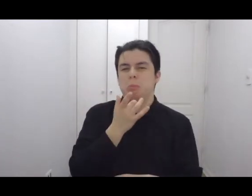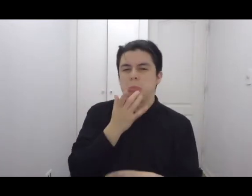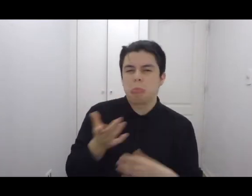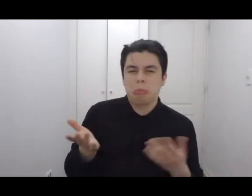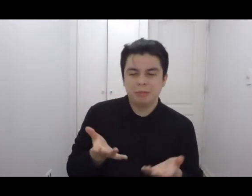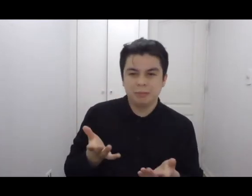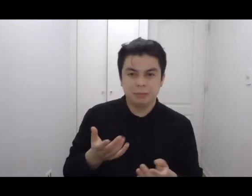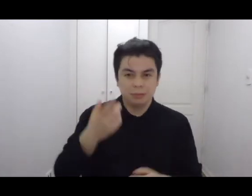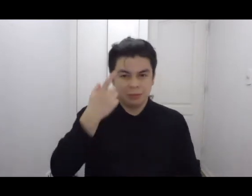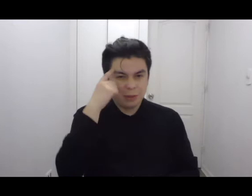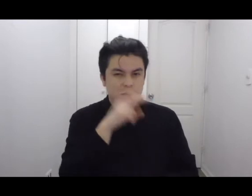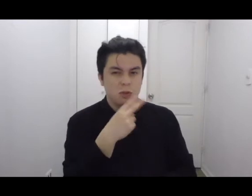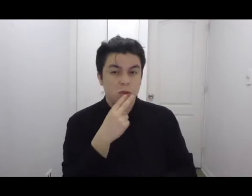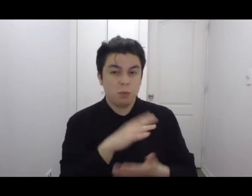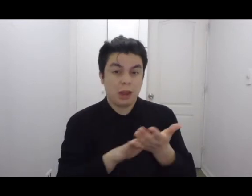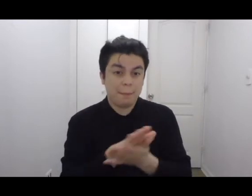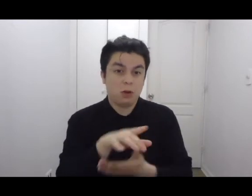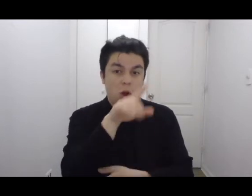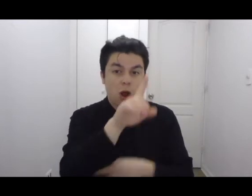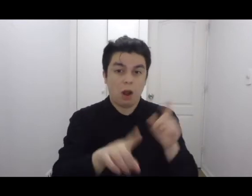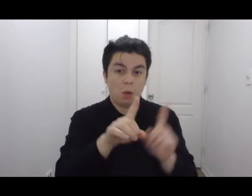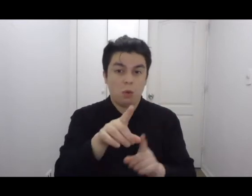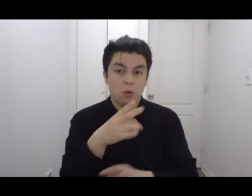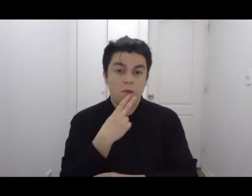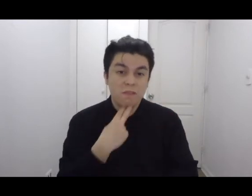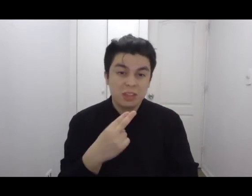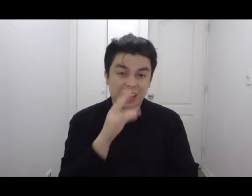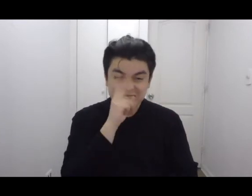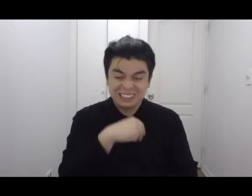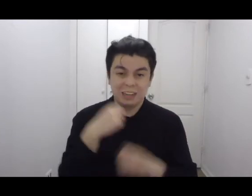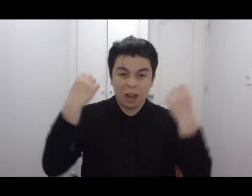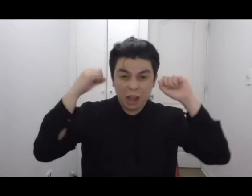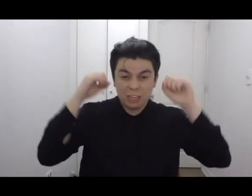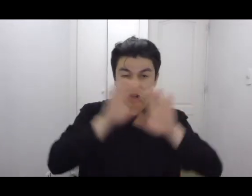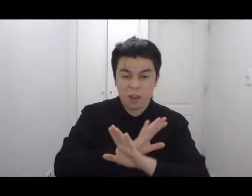pero si en tu vida no hay nada de ejercicio empieza con un poco